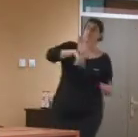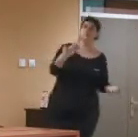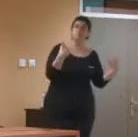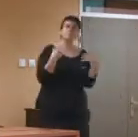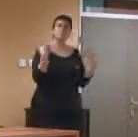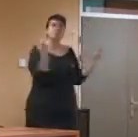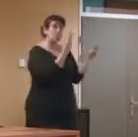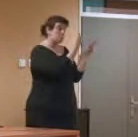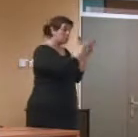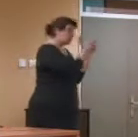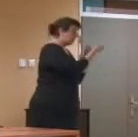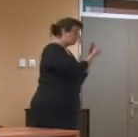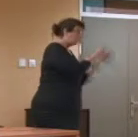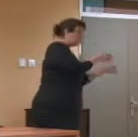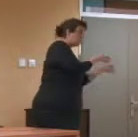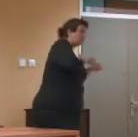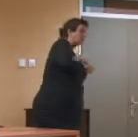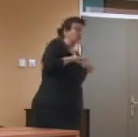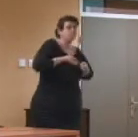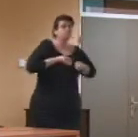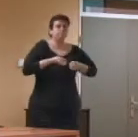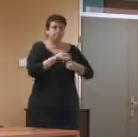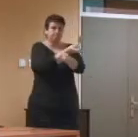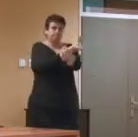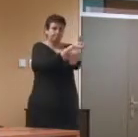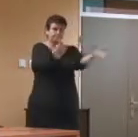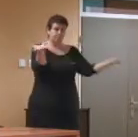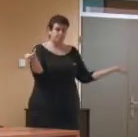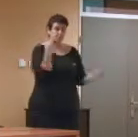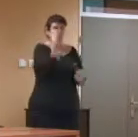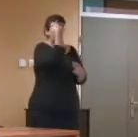hacen, y creo que estábamos perdiendo la perspectiva al haber